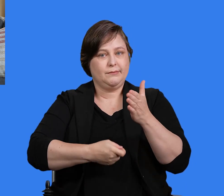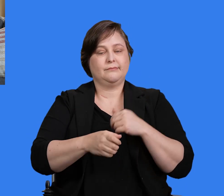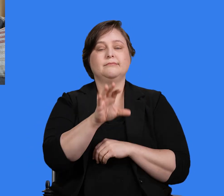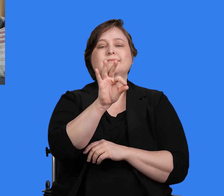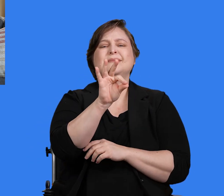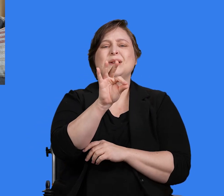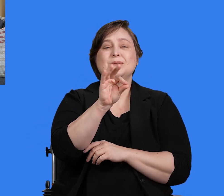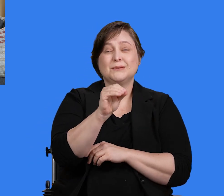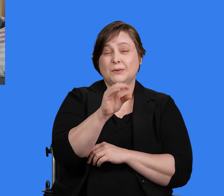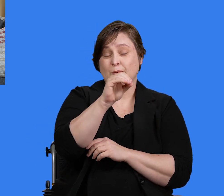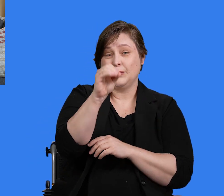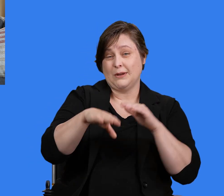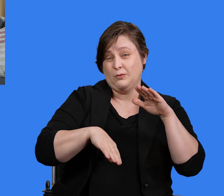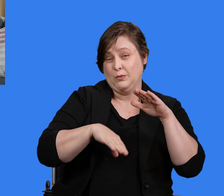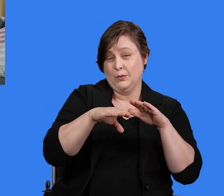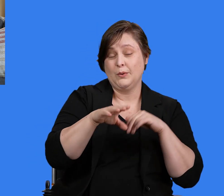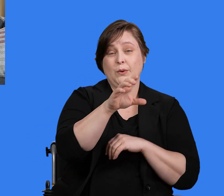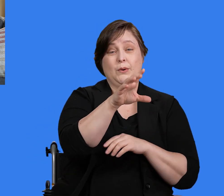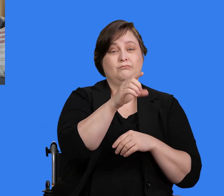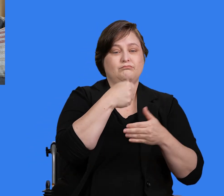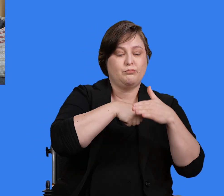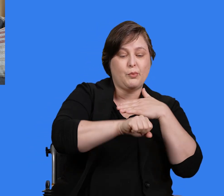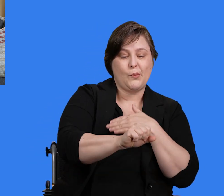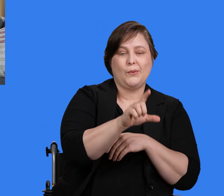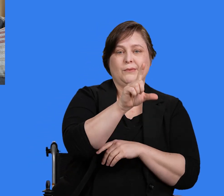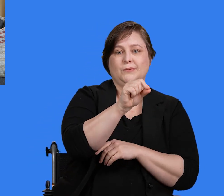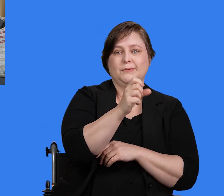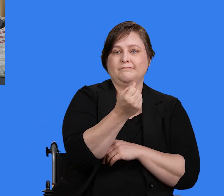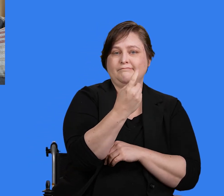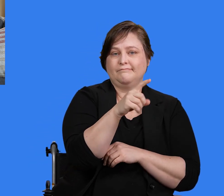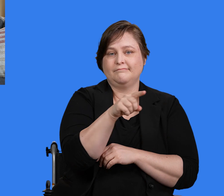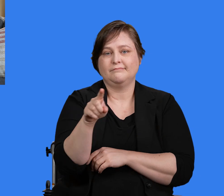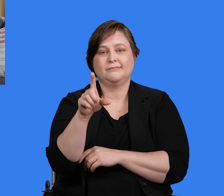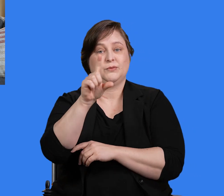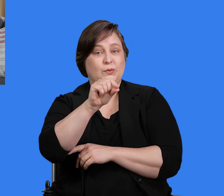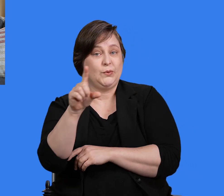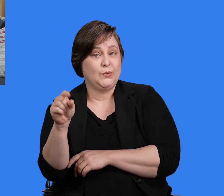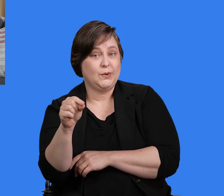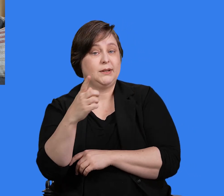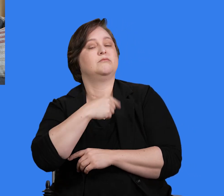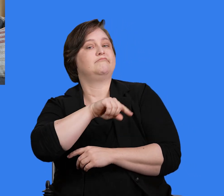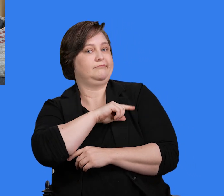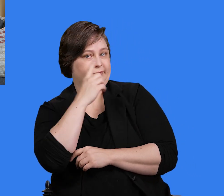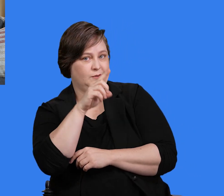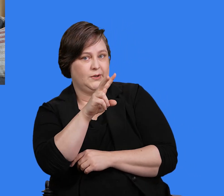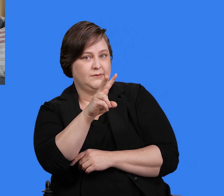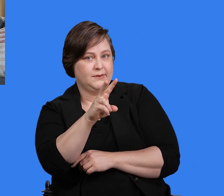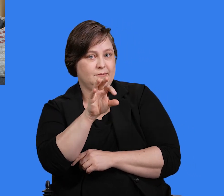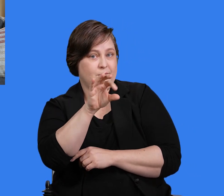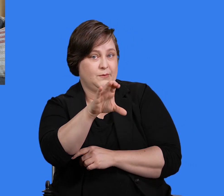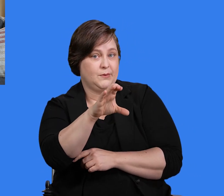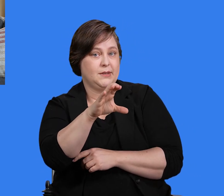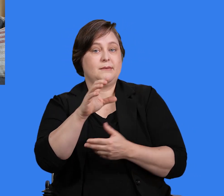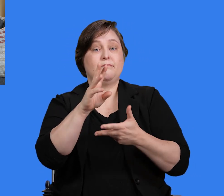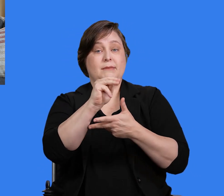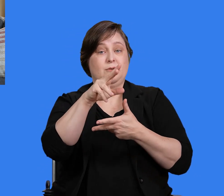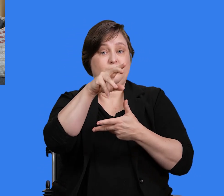nacidos desde el 2011 hasta el 2020, y elegibles para el Programa Vacunas para Niños, recibieron la primera dosis de la vacuna contra el sarampión,